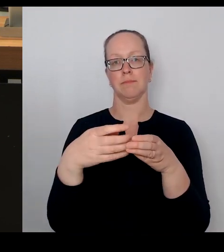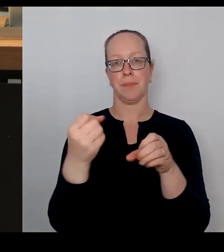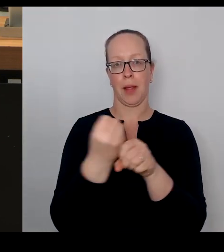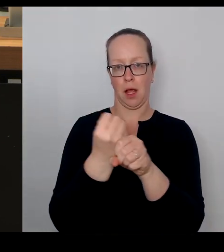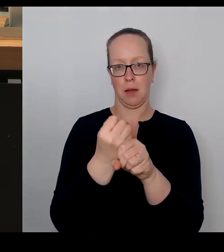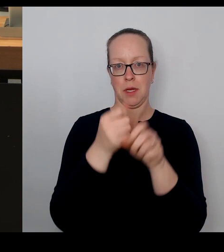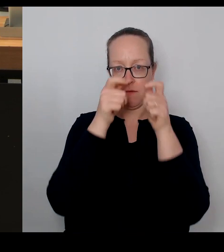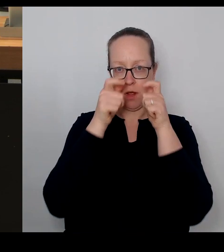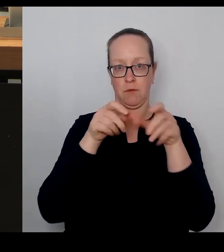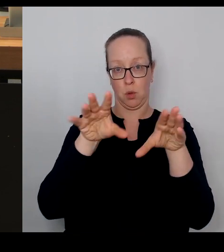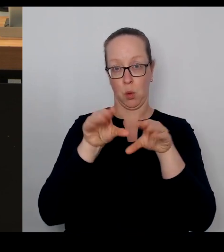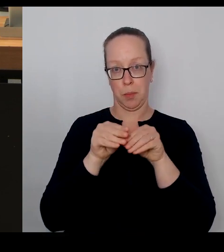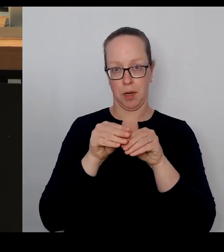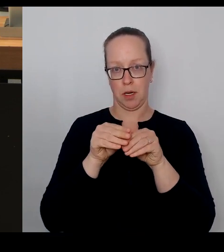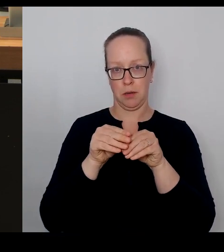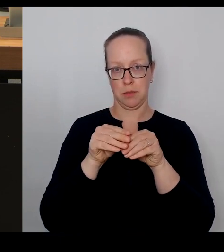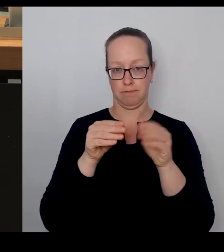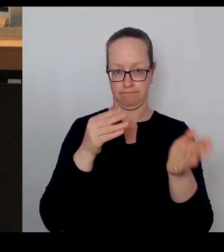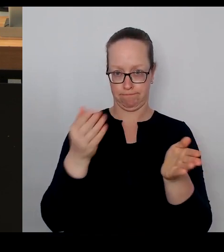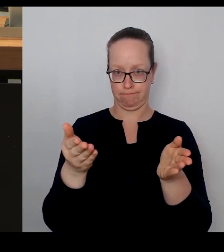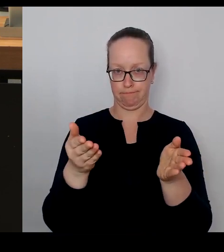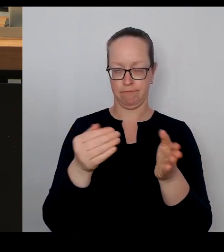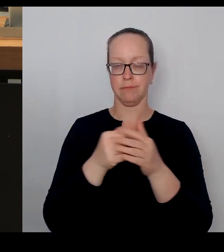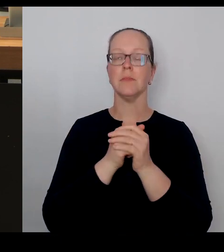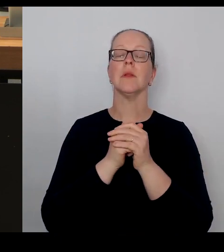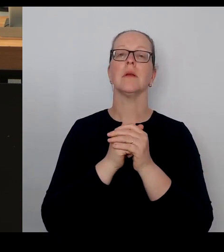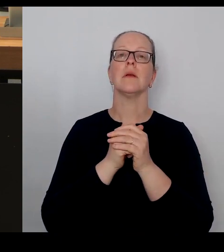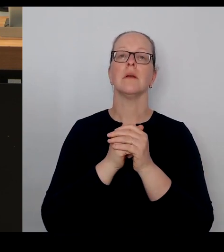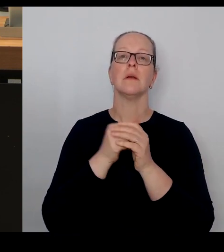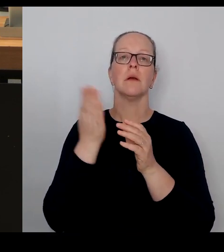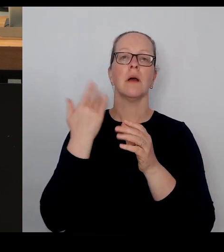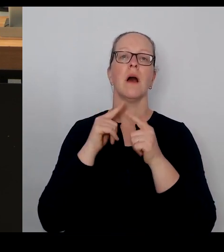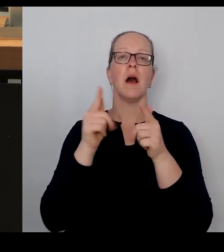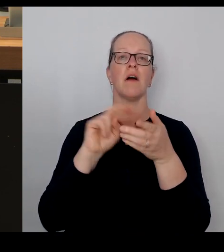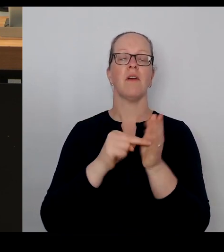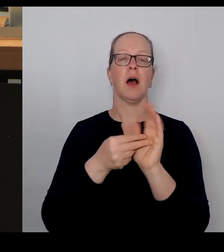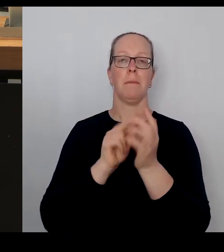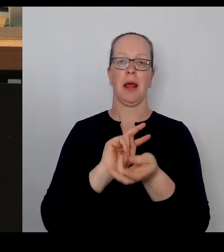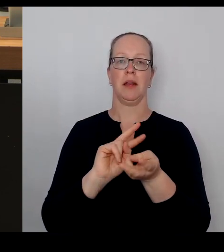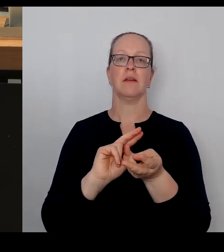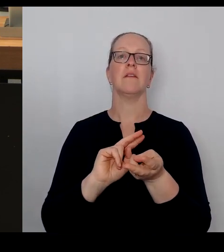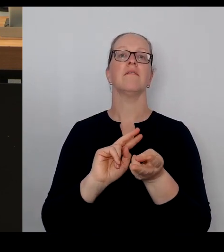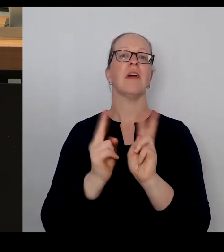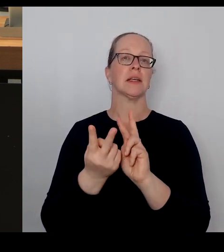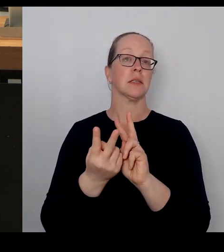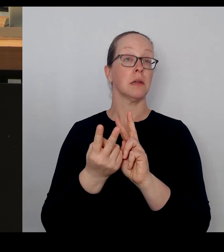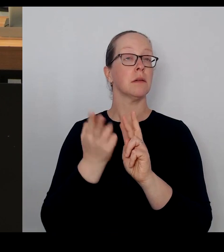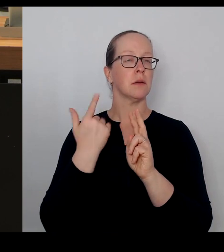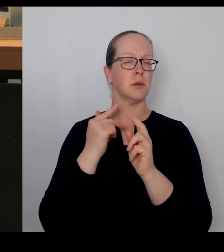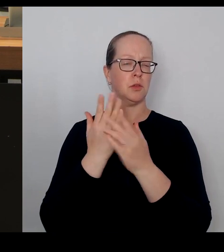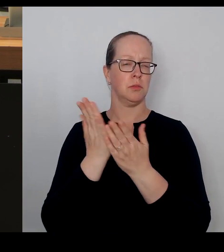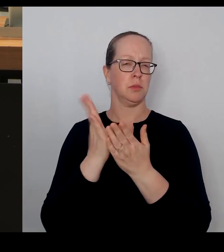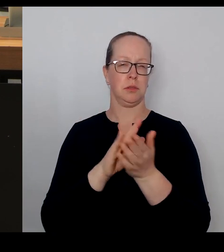ins Rutschen geraten. 550 Busfahrerinnen und Busfahrer fehlen. Es gibt hier einen enormen Mangel und es gibt